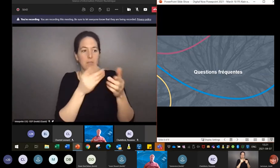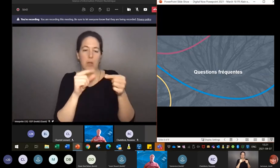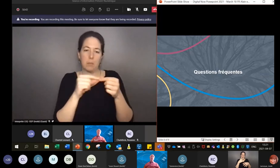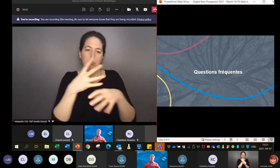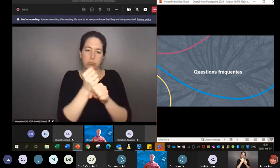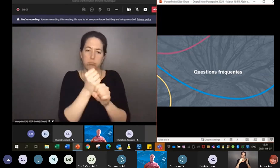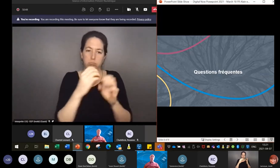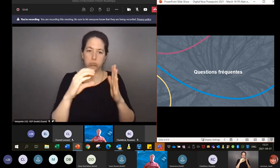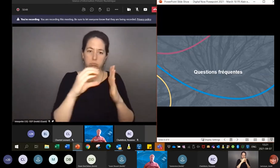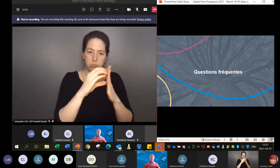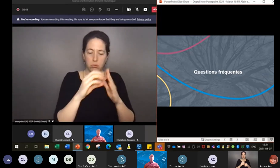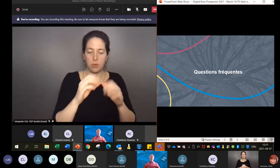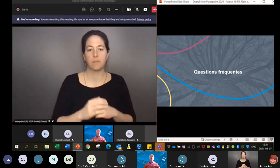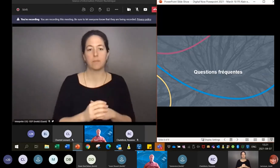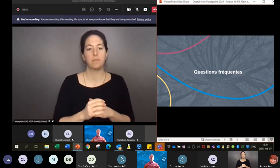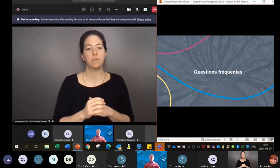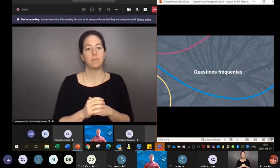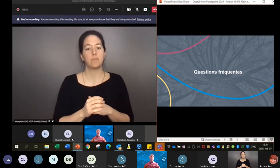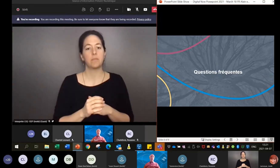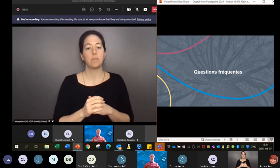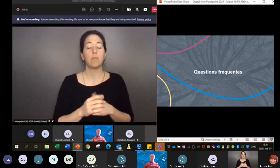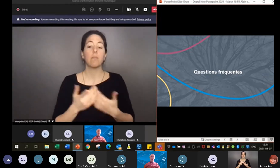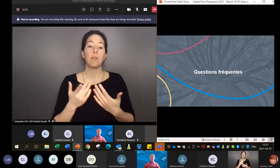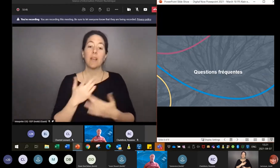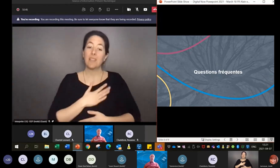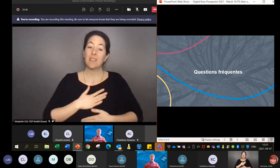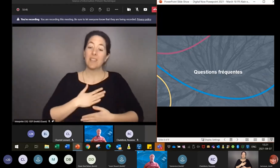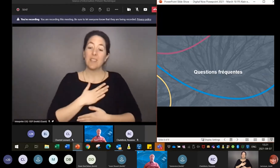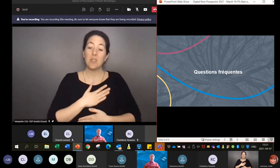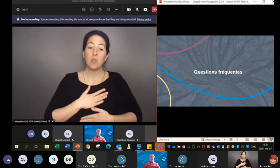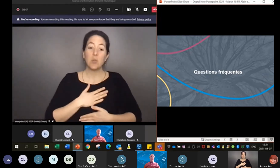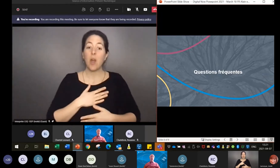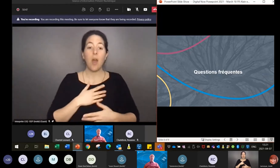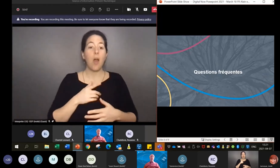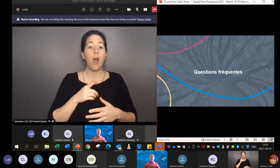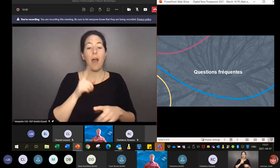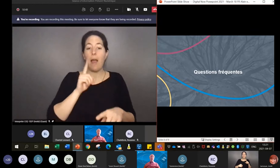absolument